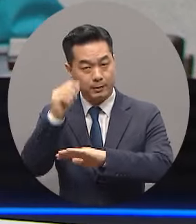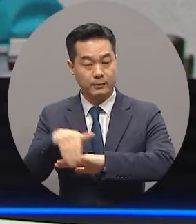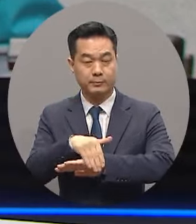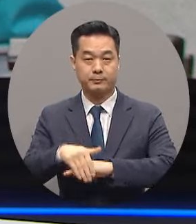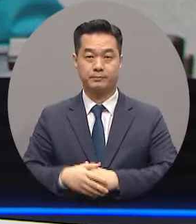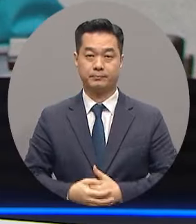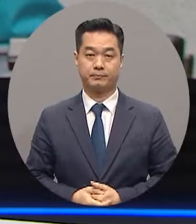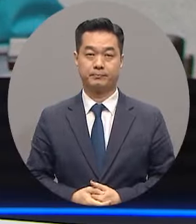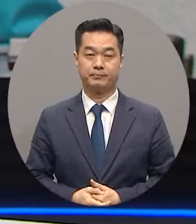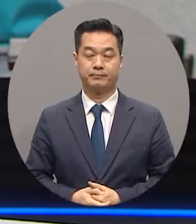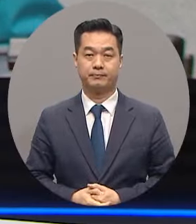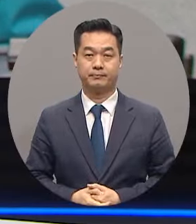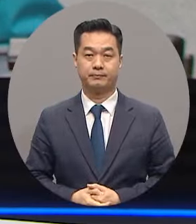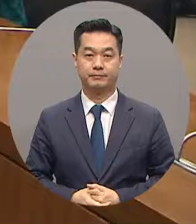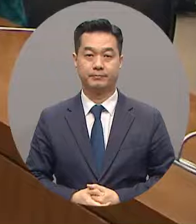갖고 비상 의료 체계 등 현 상황 점검에 나섭니다.